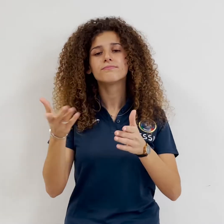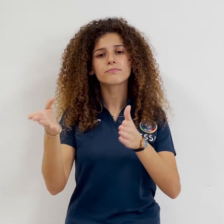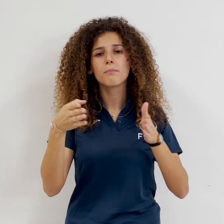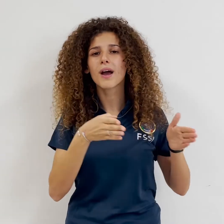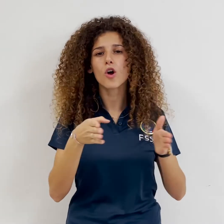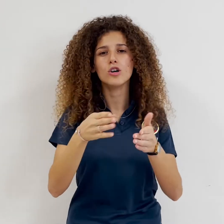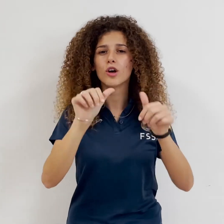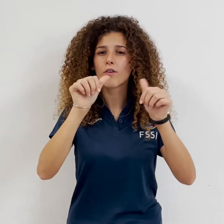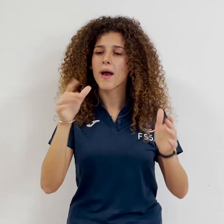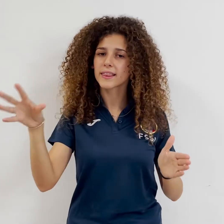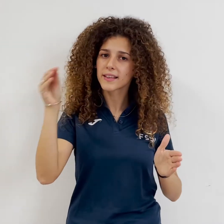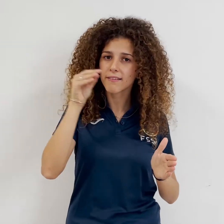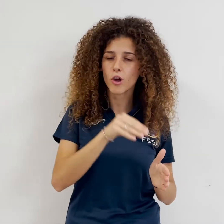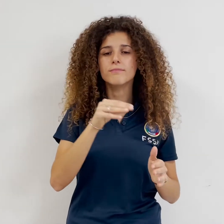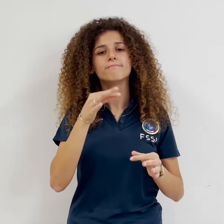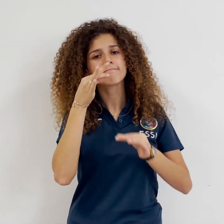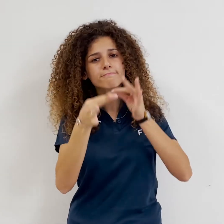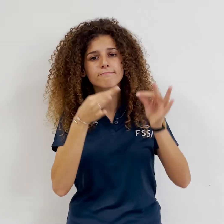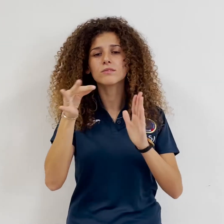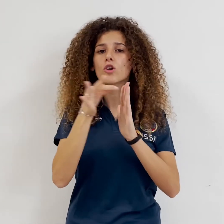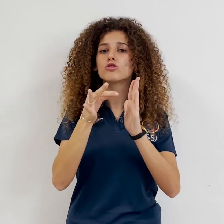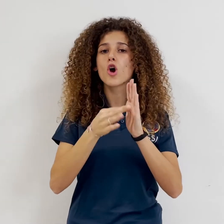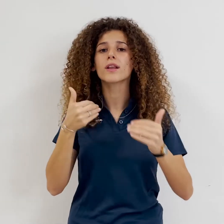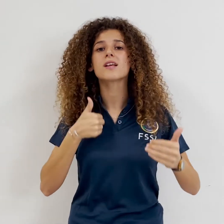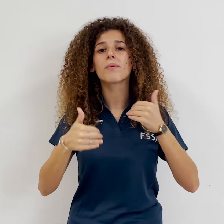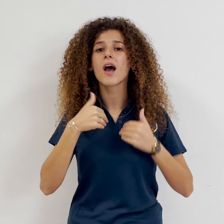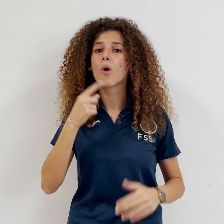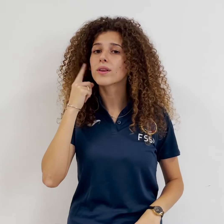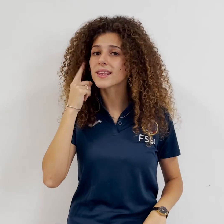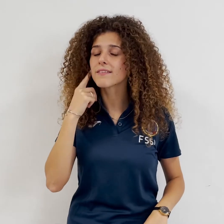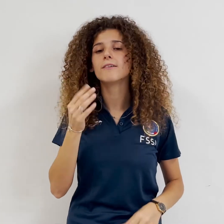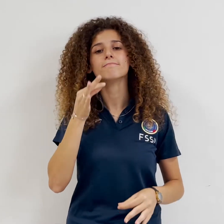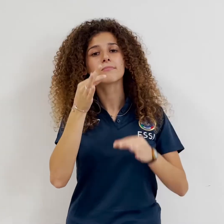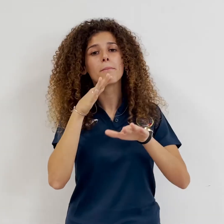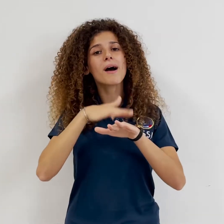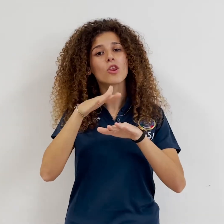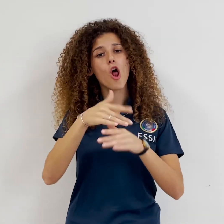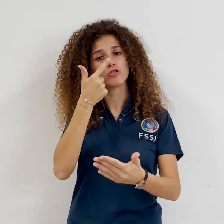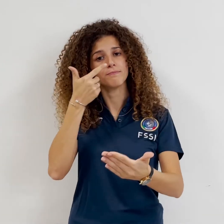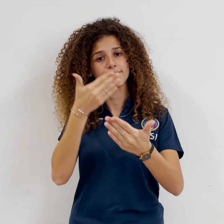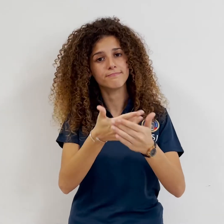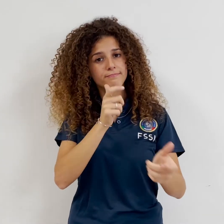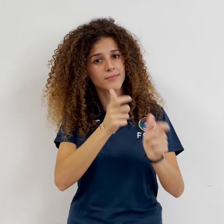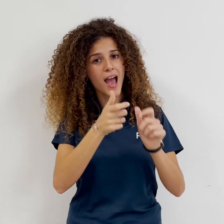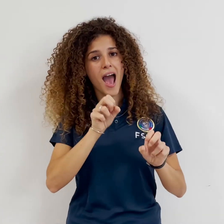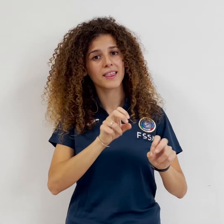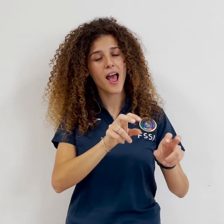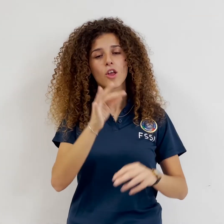nel loro percorso formativo, nozioni sulla disabilità uditiva e le relative metodologie di comunicazione